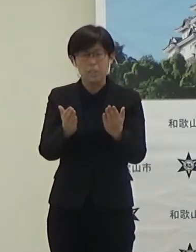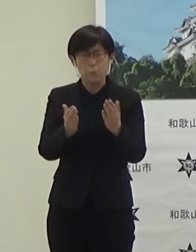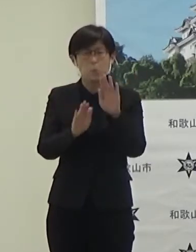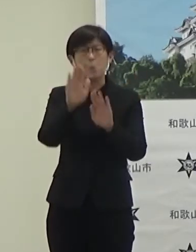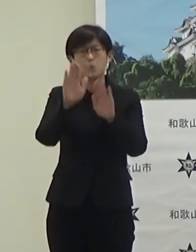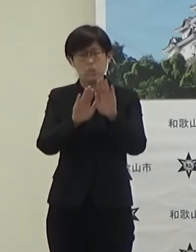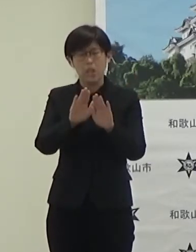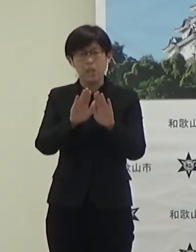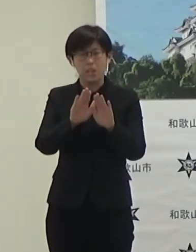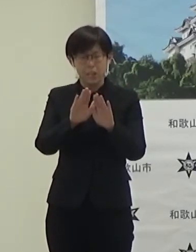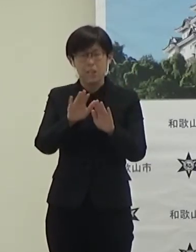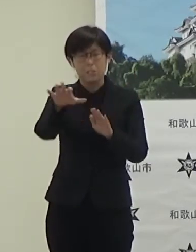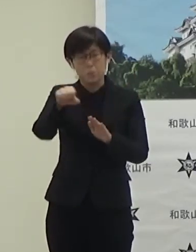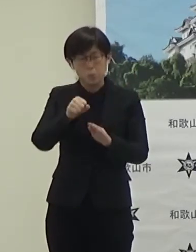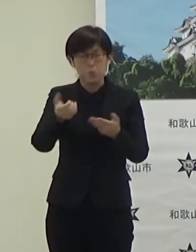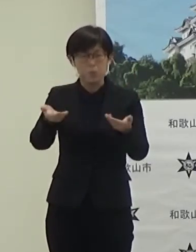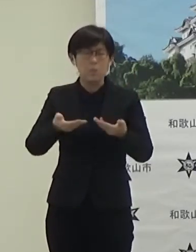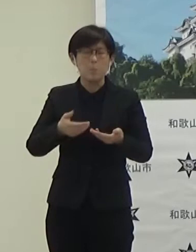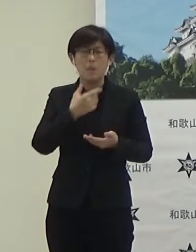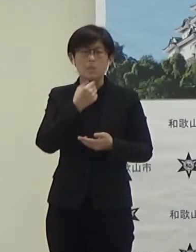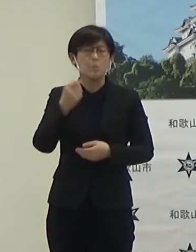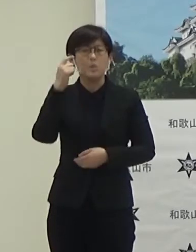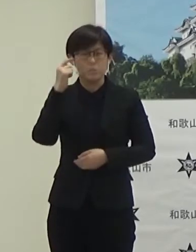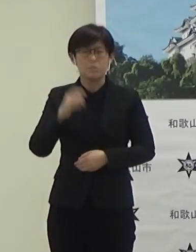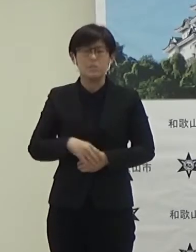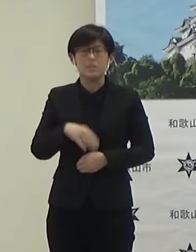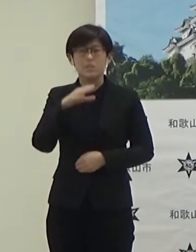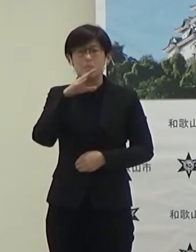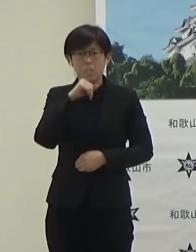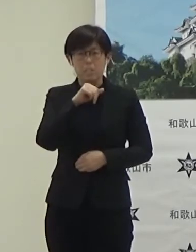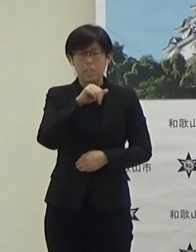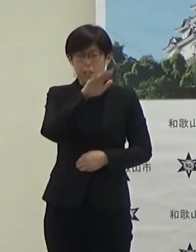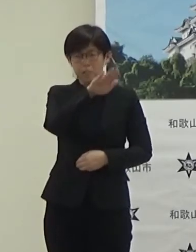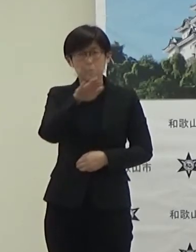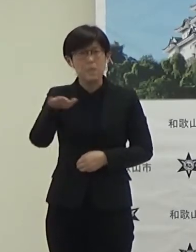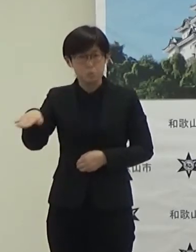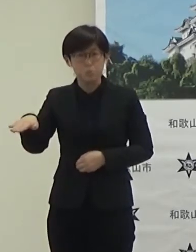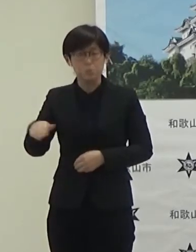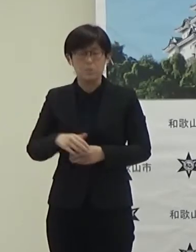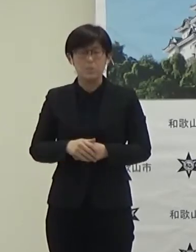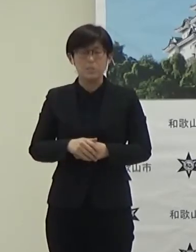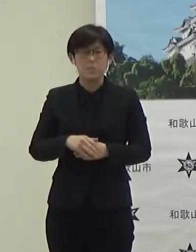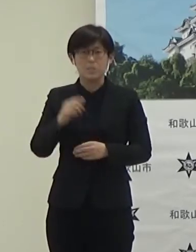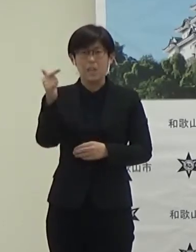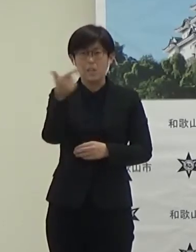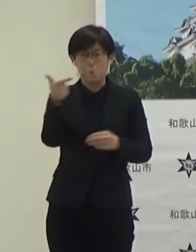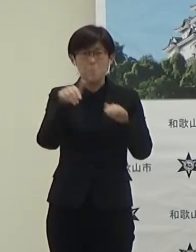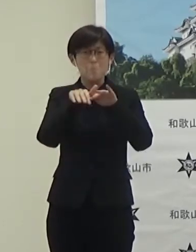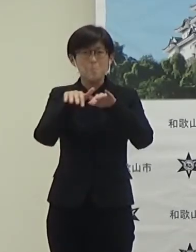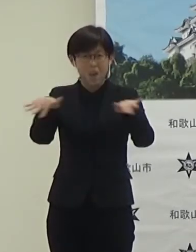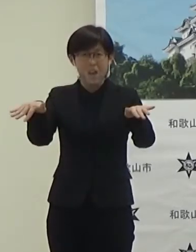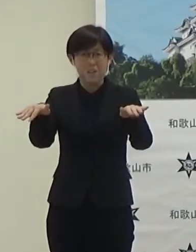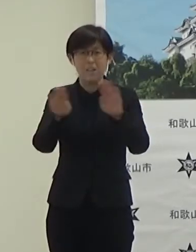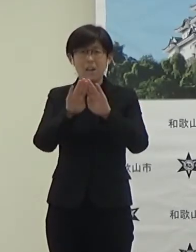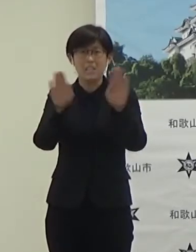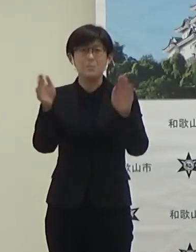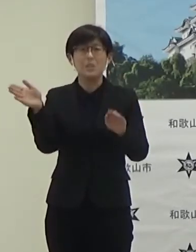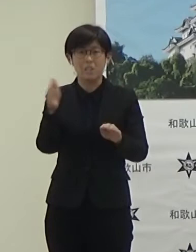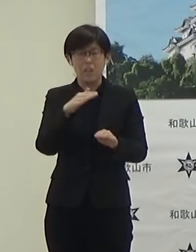年代別の1月、第6波が始まってからの年代別のグラフにしてます。